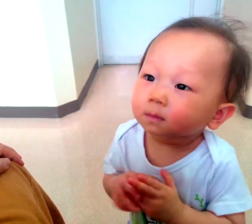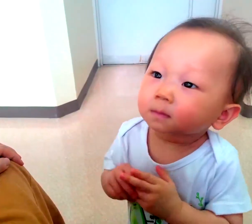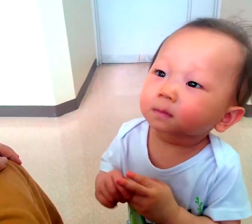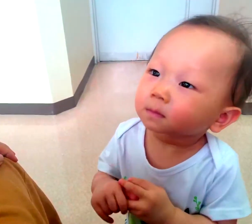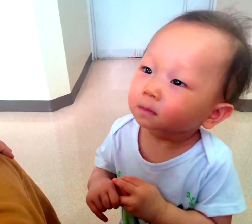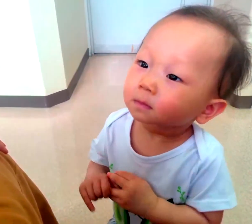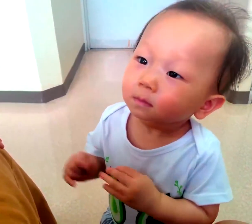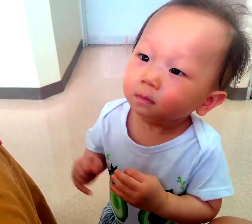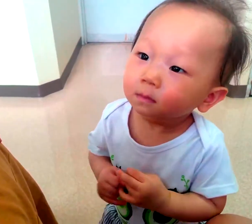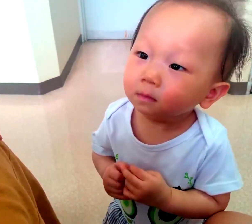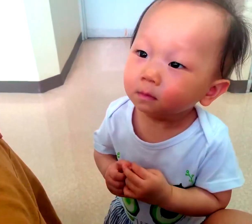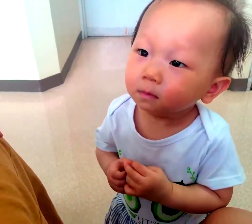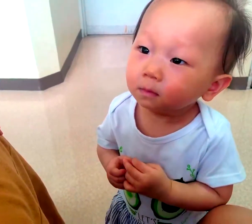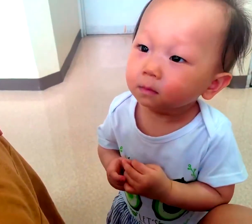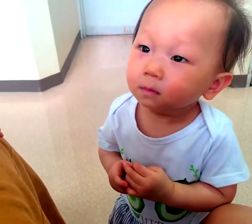さくらんぼちょうだい！（サイン） さくらんぼないよ！笑